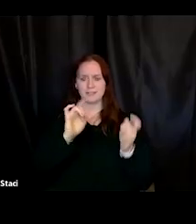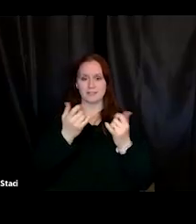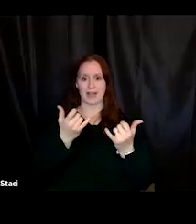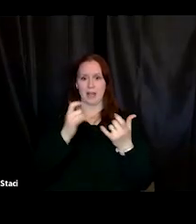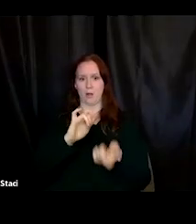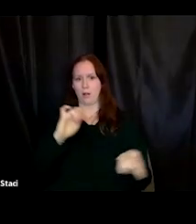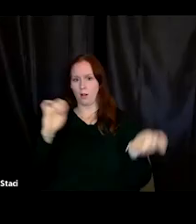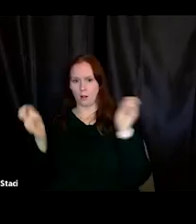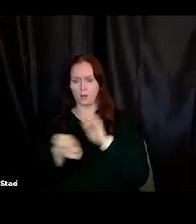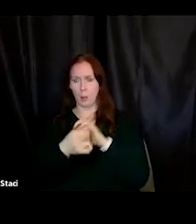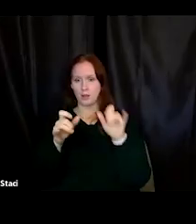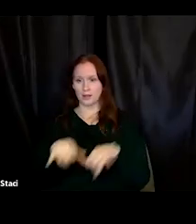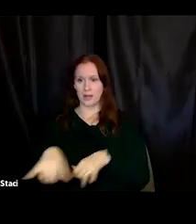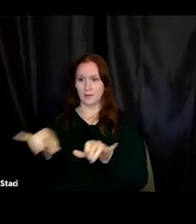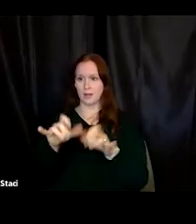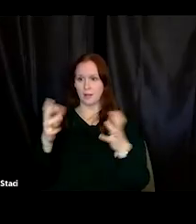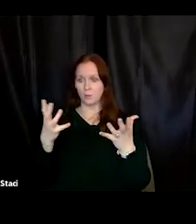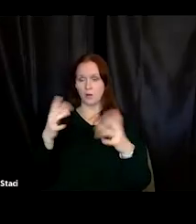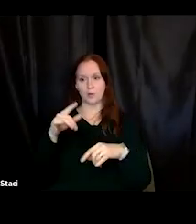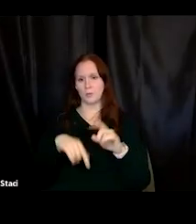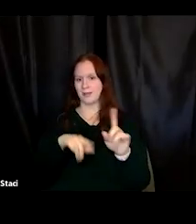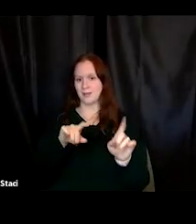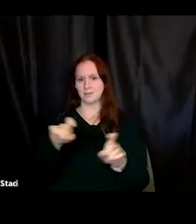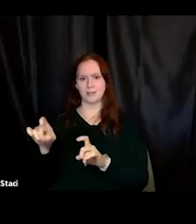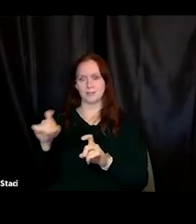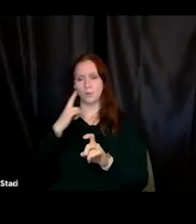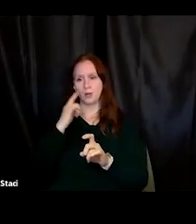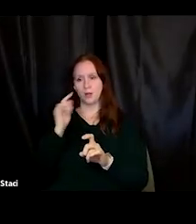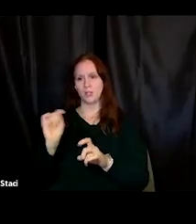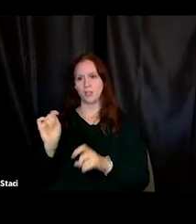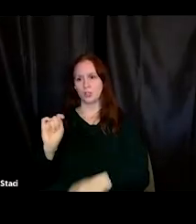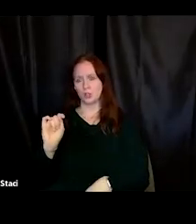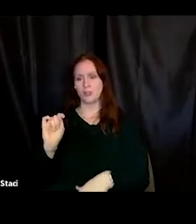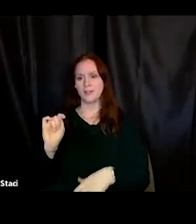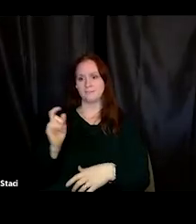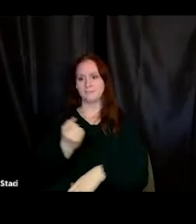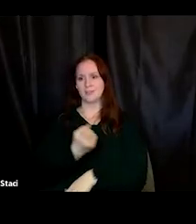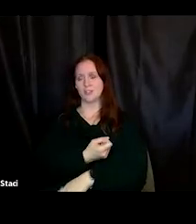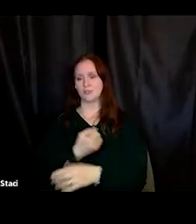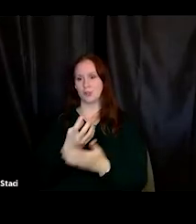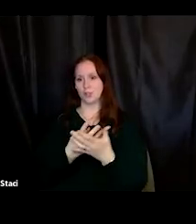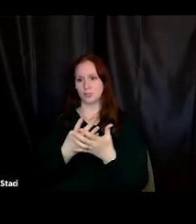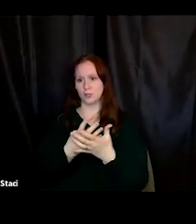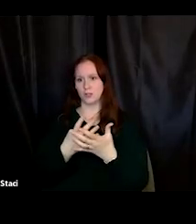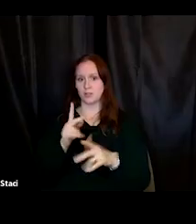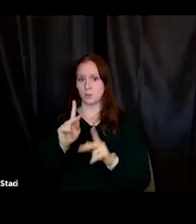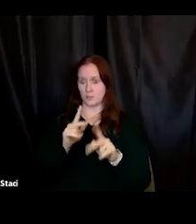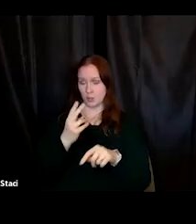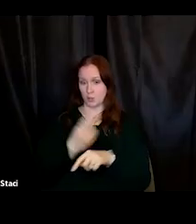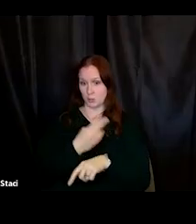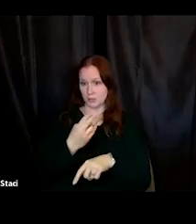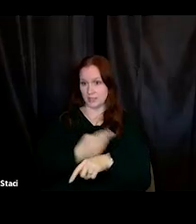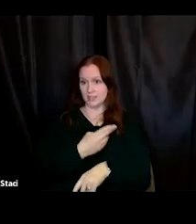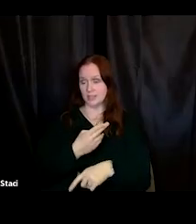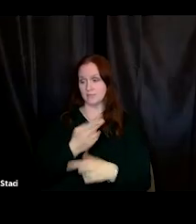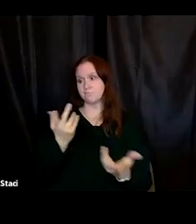y tal vez algunos consejos para que el trabajador de SOAR pueda ir con o sin cita previa.